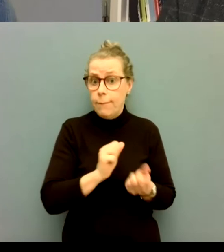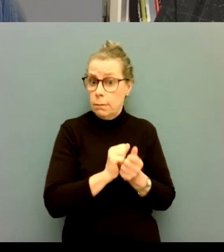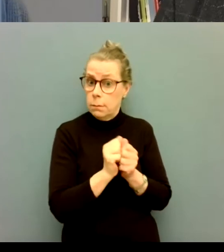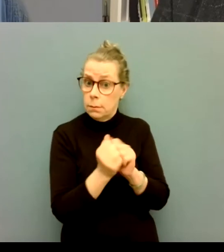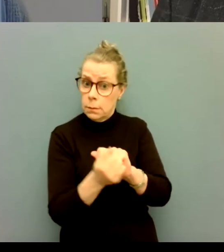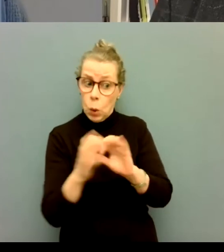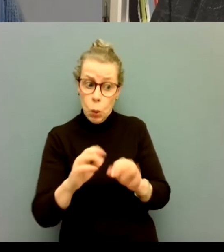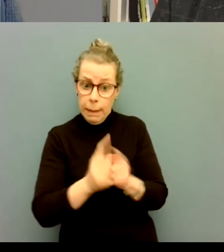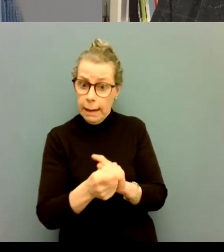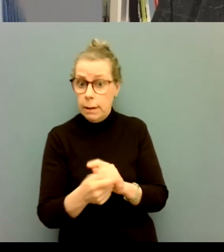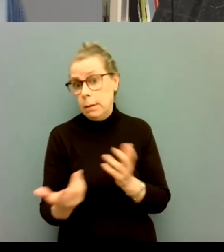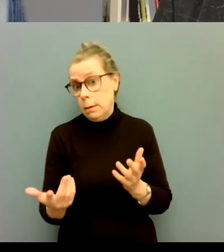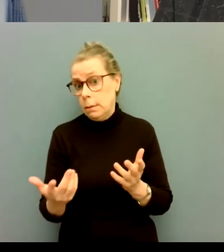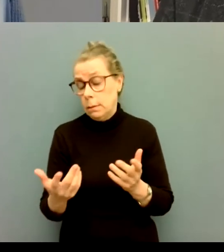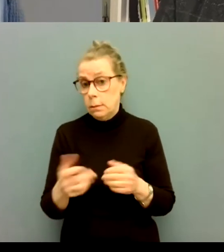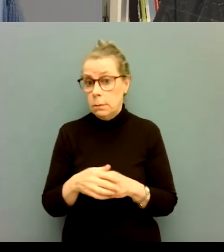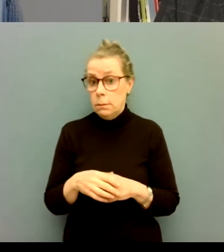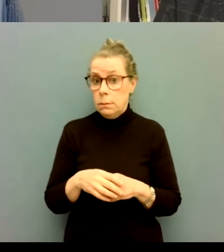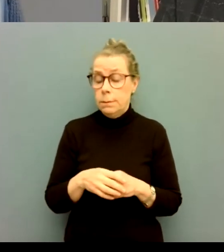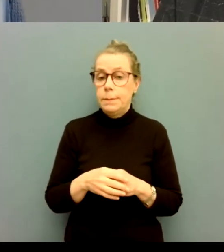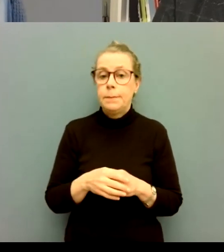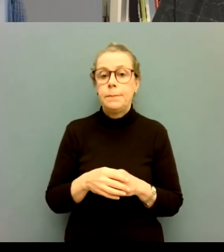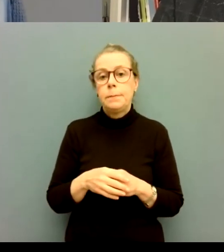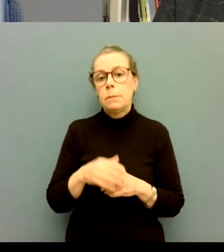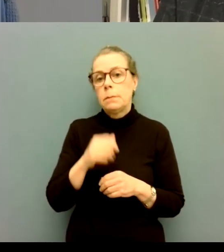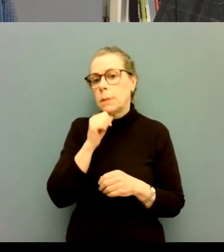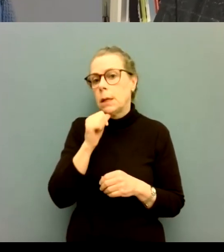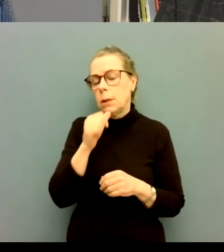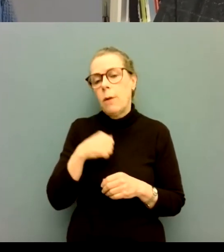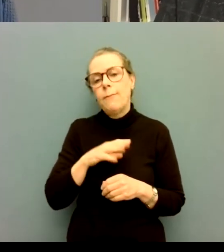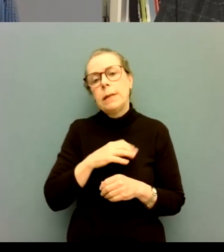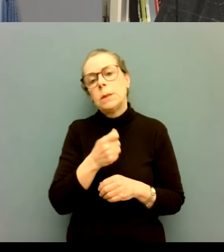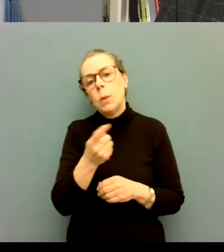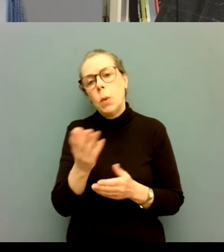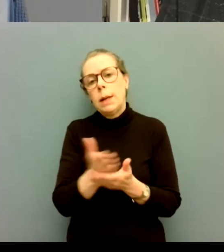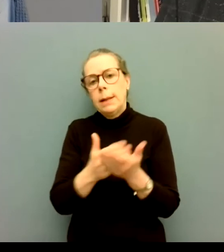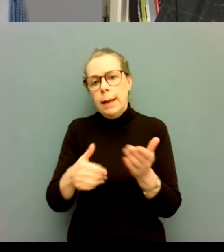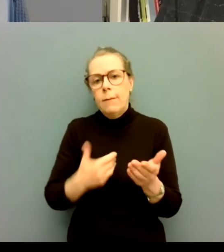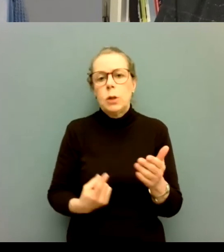här långt med Arbetsförmedlingens omorganisation och reformering?